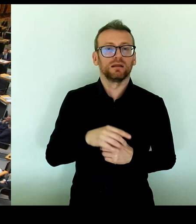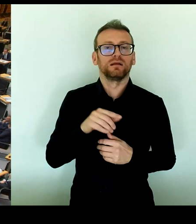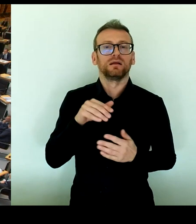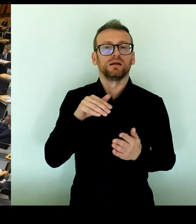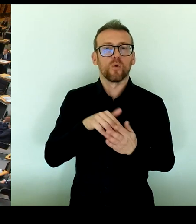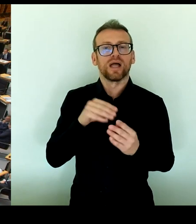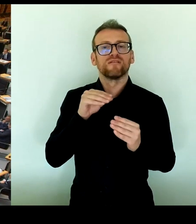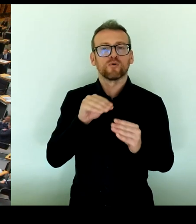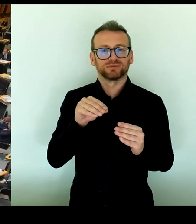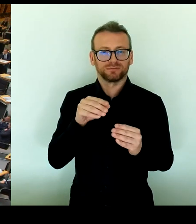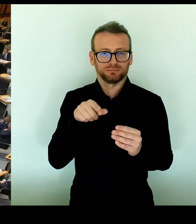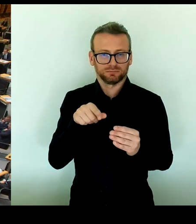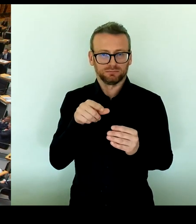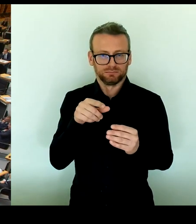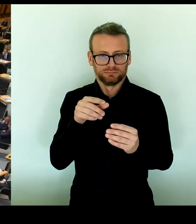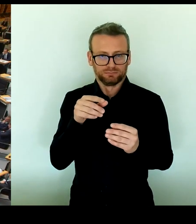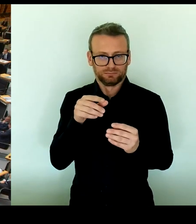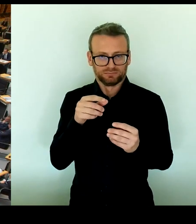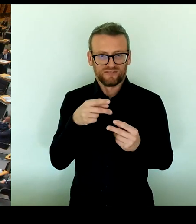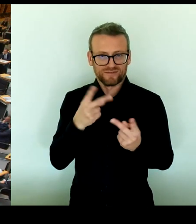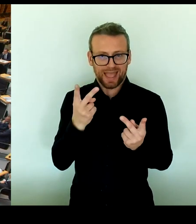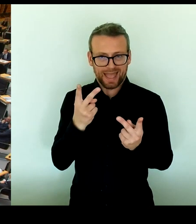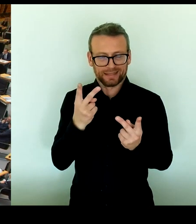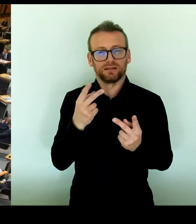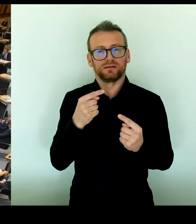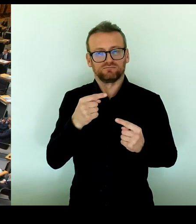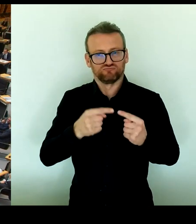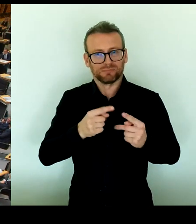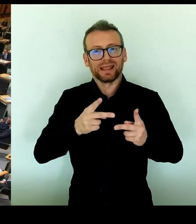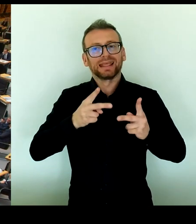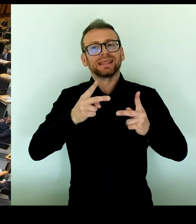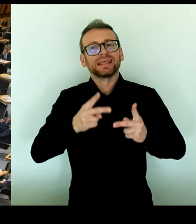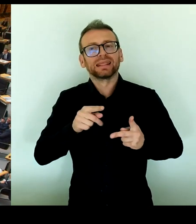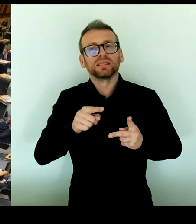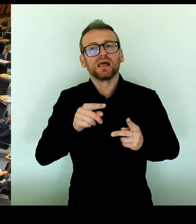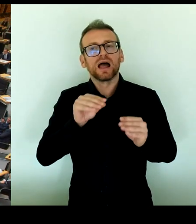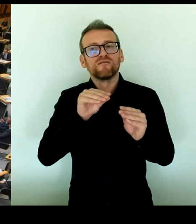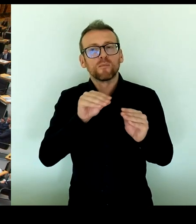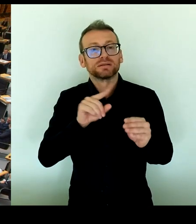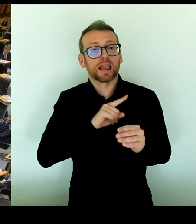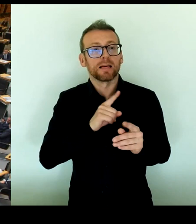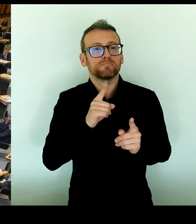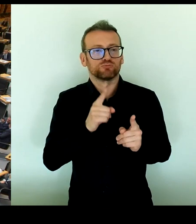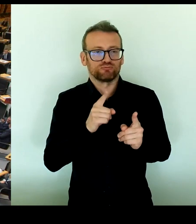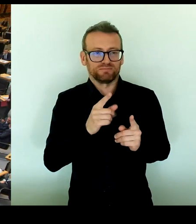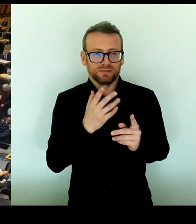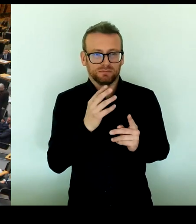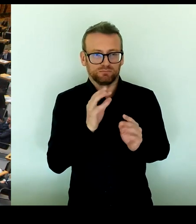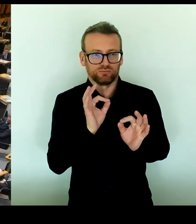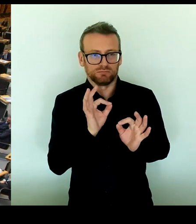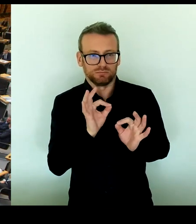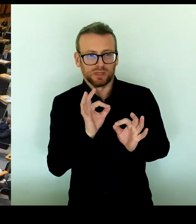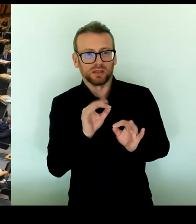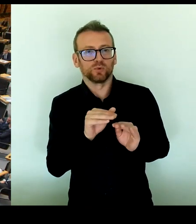zu. In der Beratung beginnt die Fraktion der SPD, Herr Lehmann, bitte schön. Sie haben das Wort.